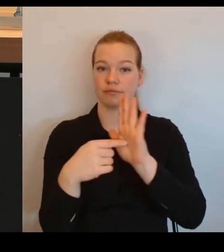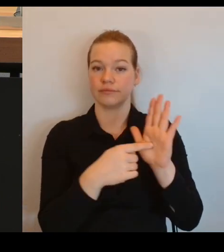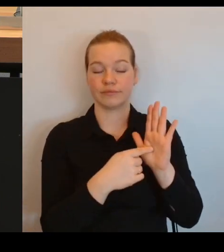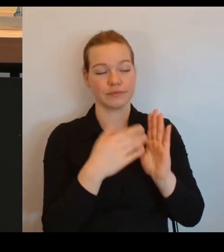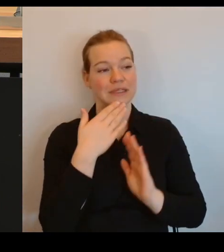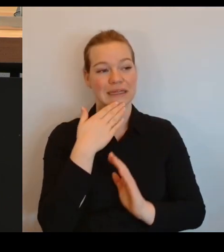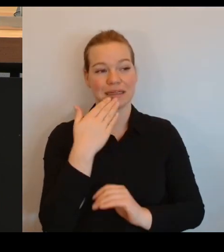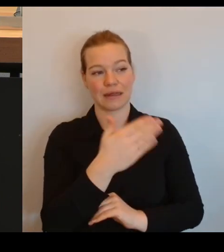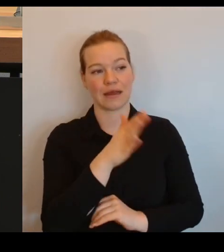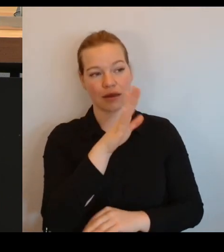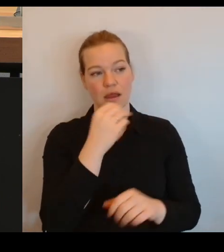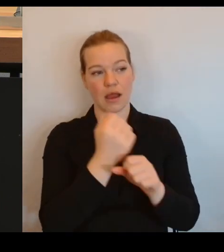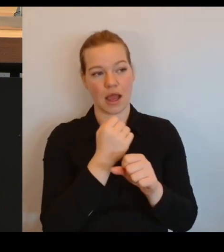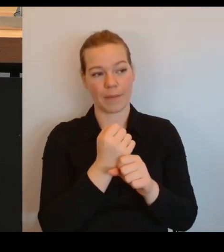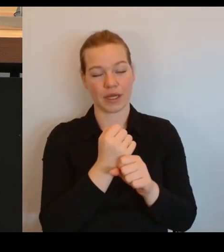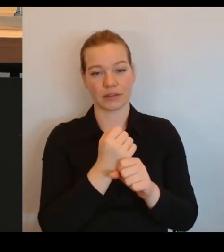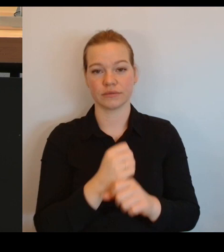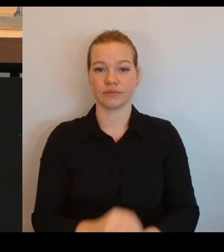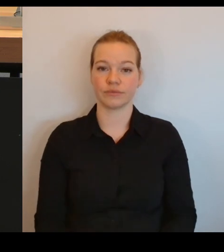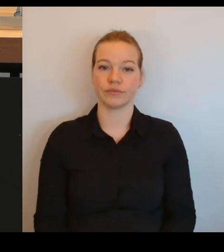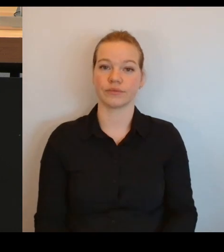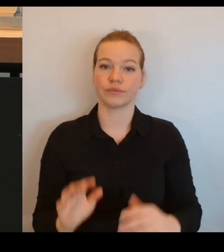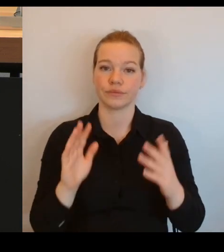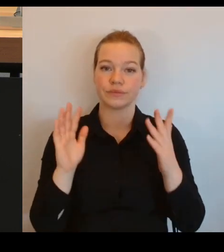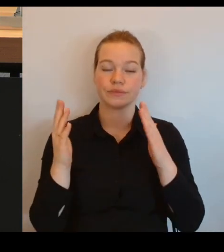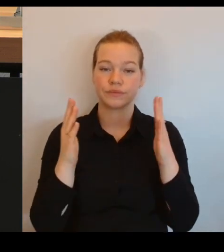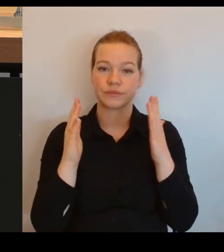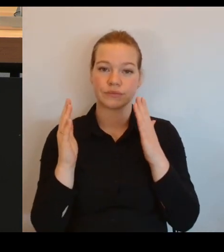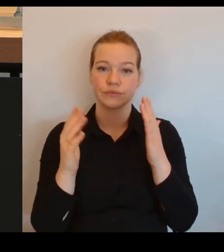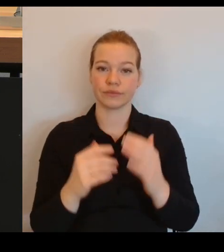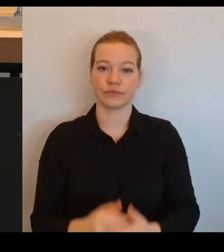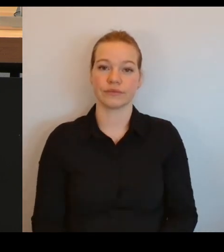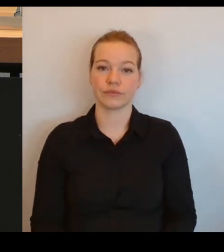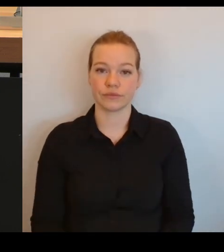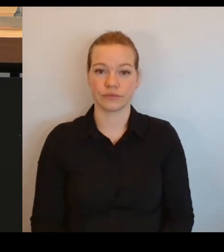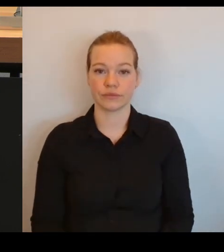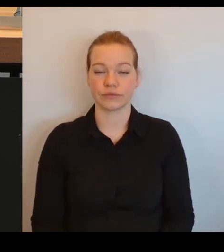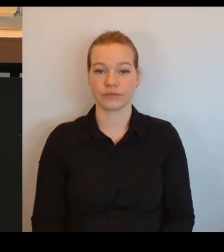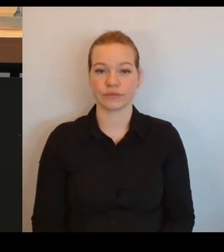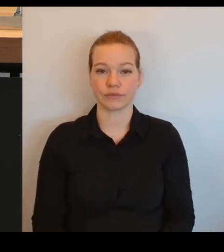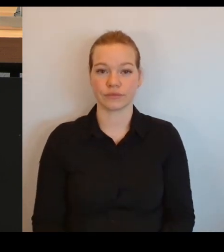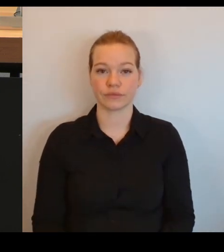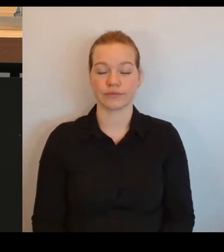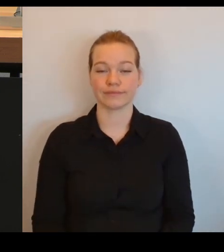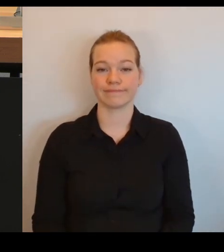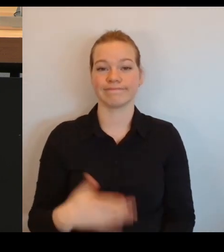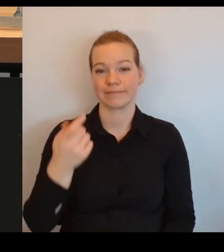Meine Damen und Herren! Die Finanzen Berlins sind eine Fundgrube bürokratischer Kuriositäten, unerwarteter